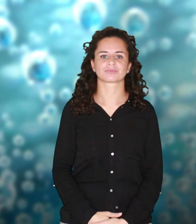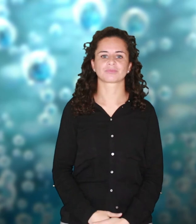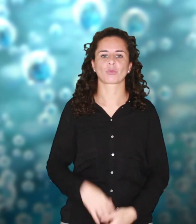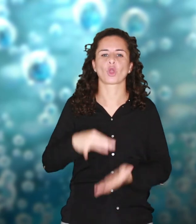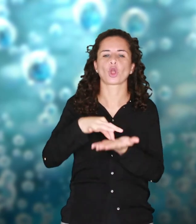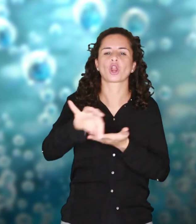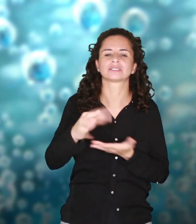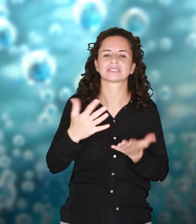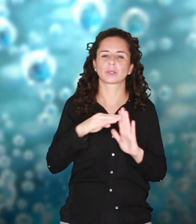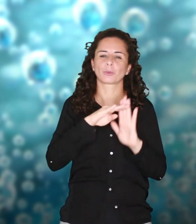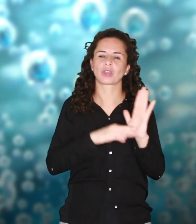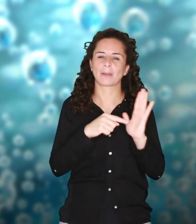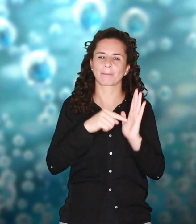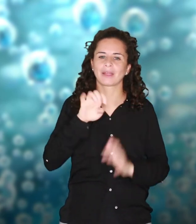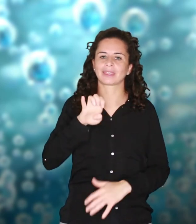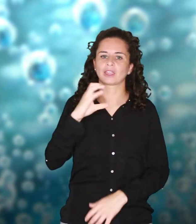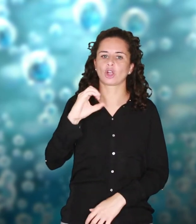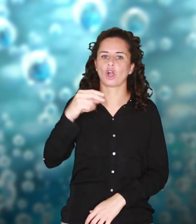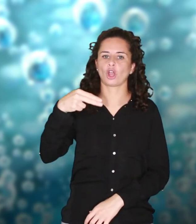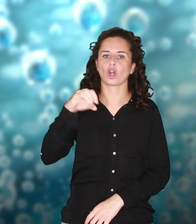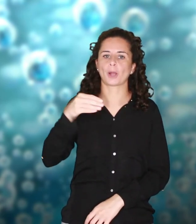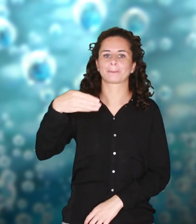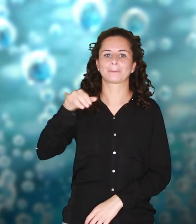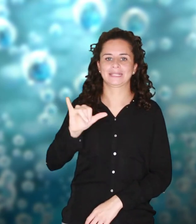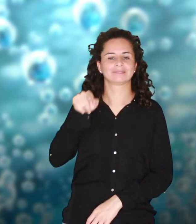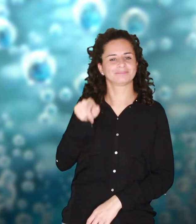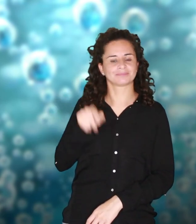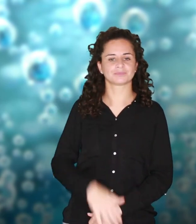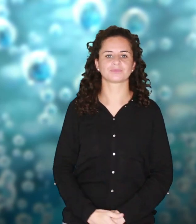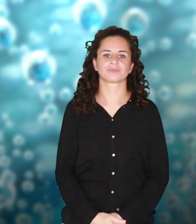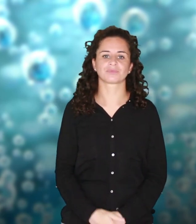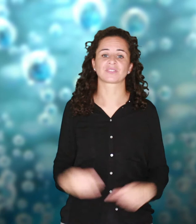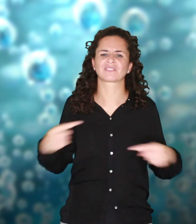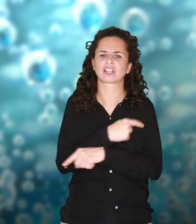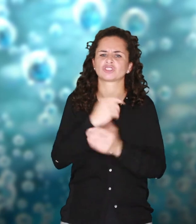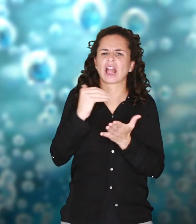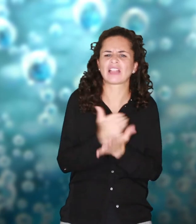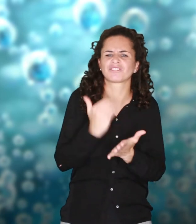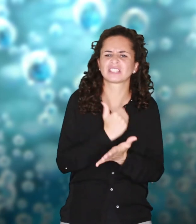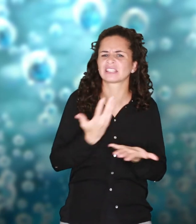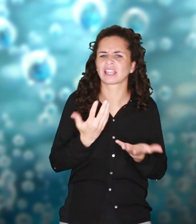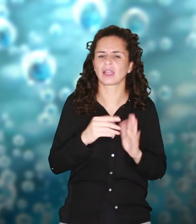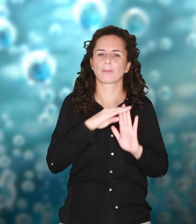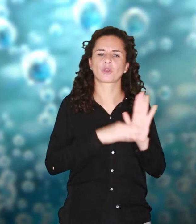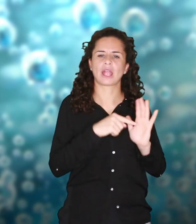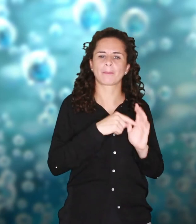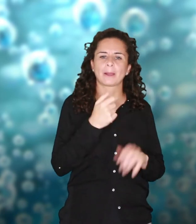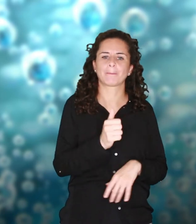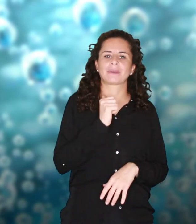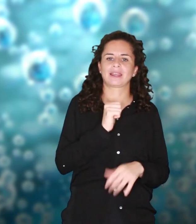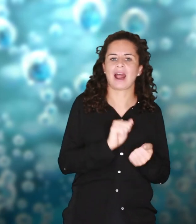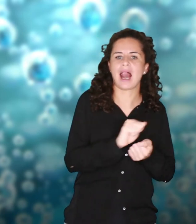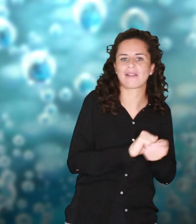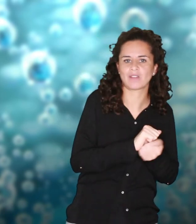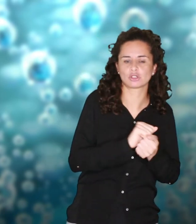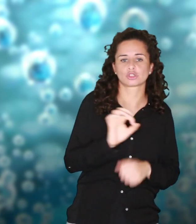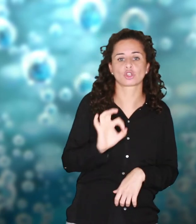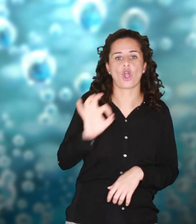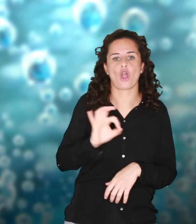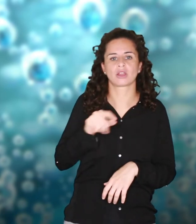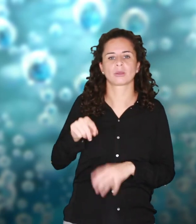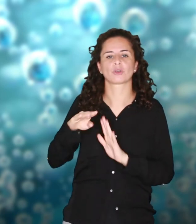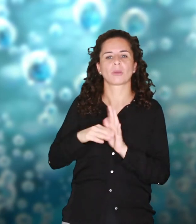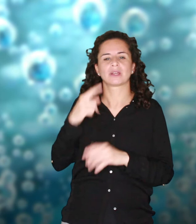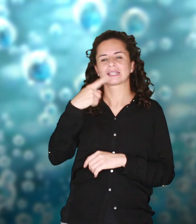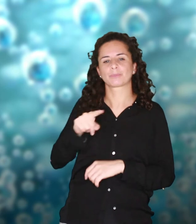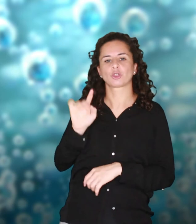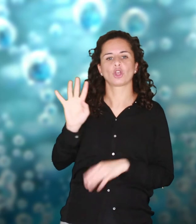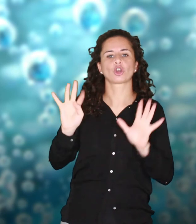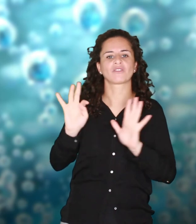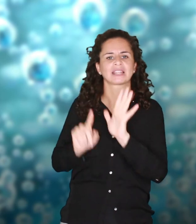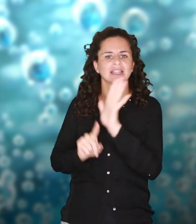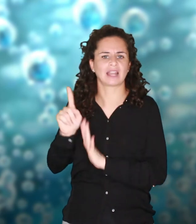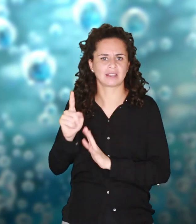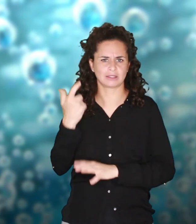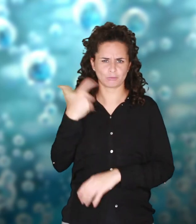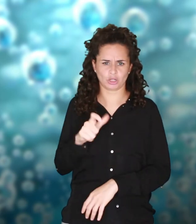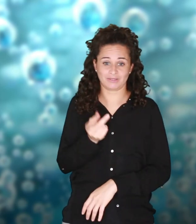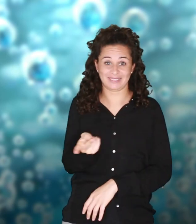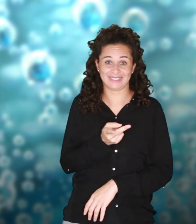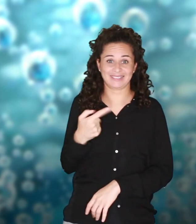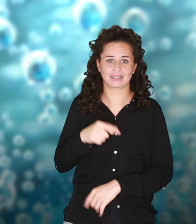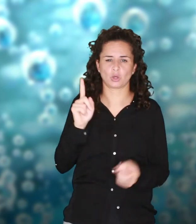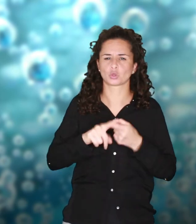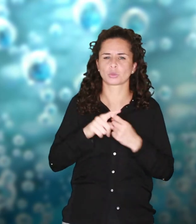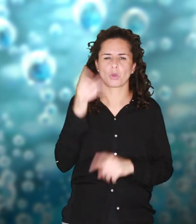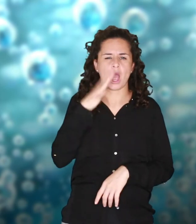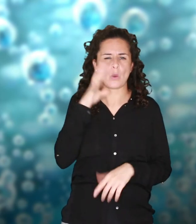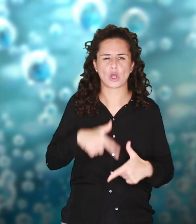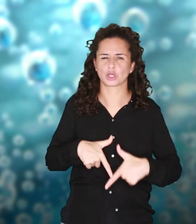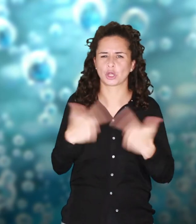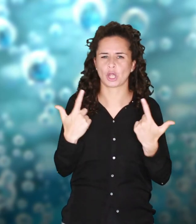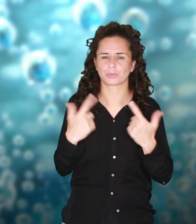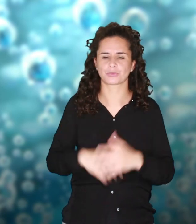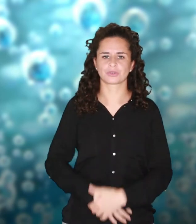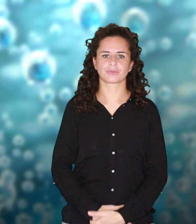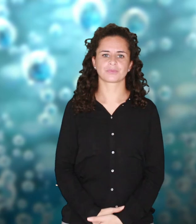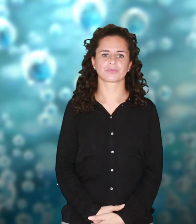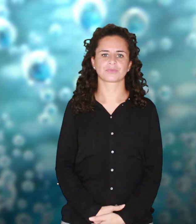Inoltre, scegli il programma “economy”, non usare il prelavaggio né i programmi a 90° C perchè richiedono un alto consumo d'acqua.